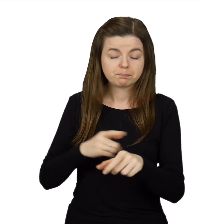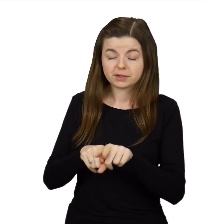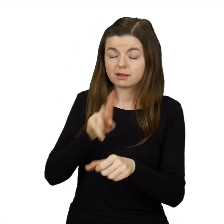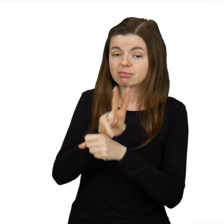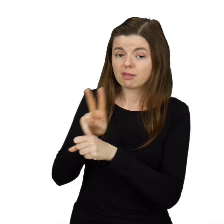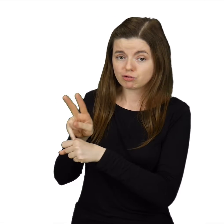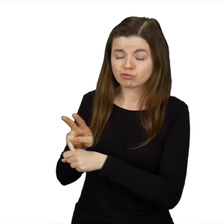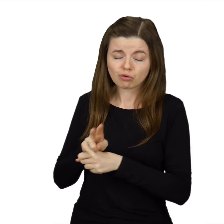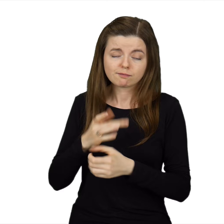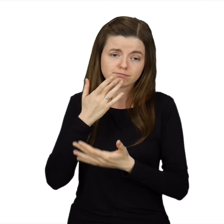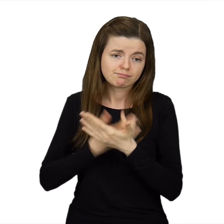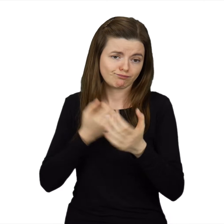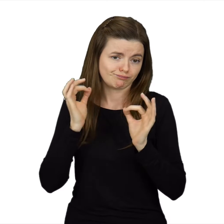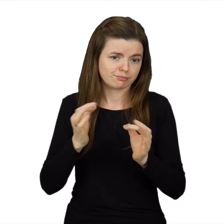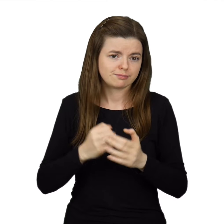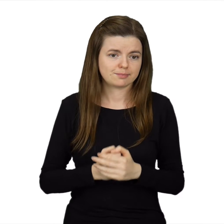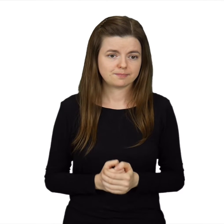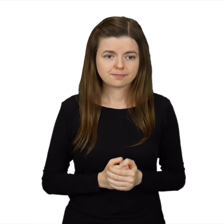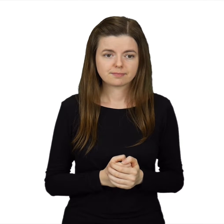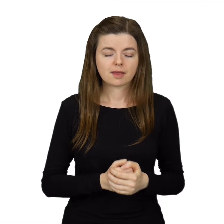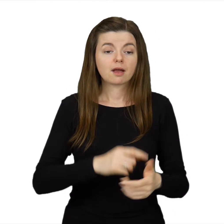oraz nadzór nad ich eksploatacją,